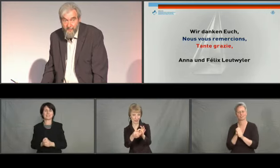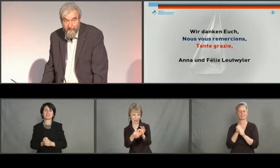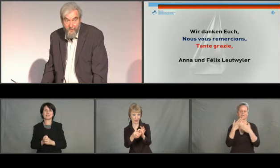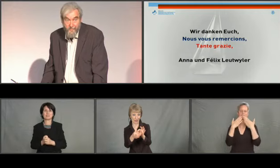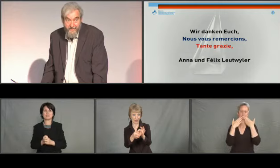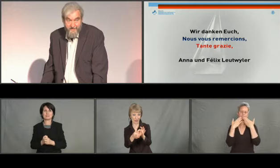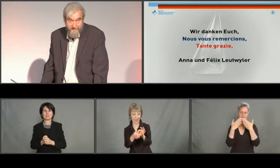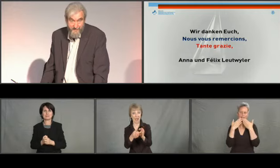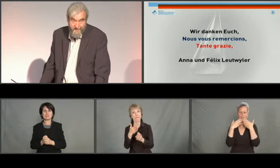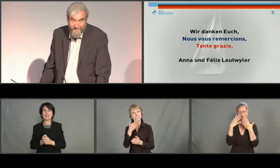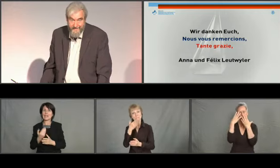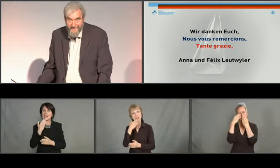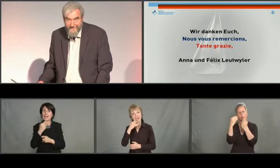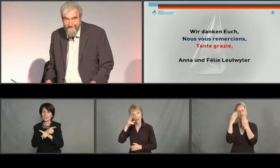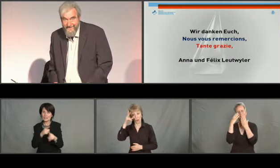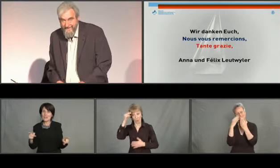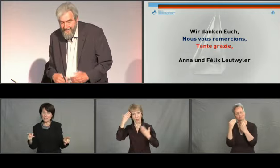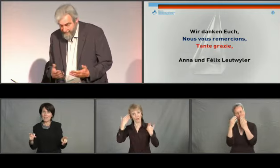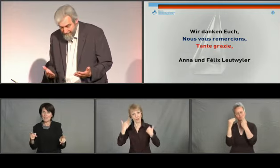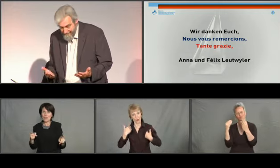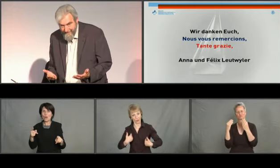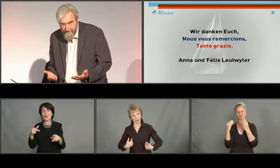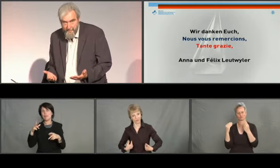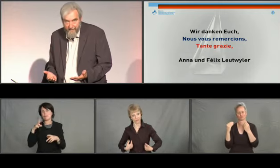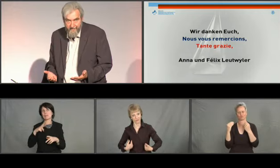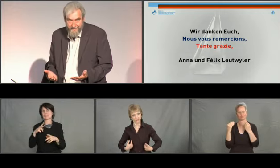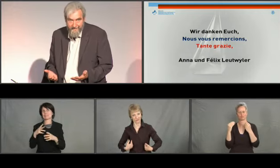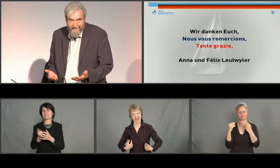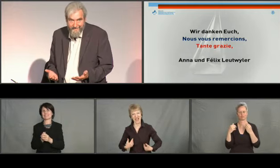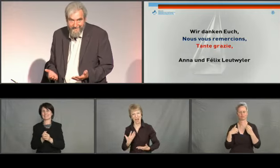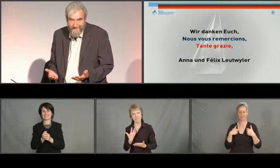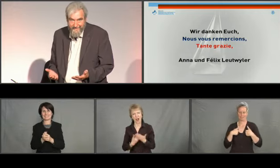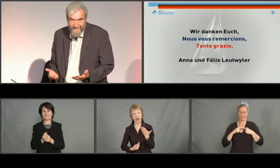compréhension et il me manqué